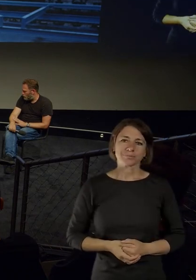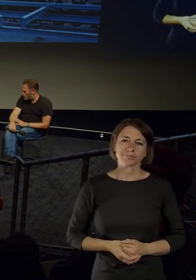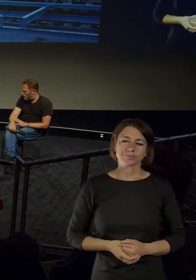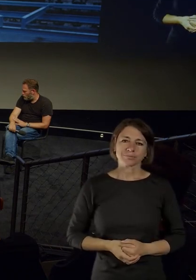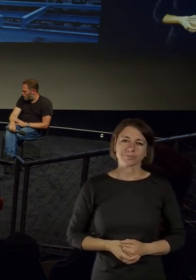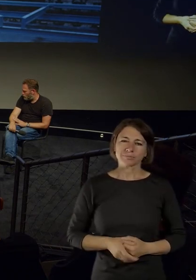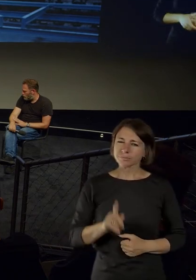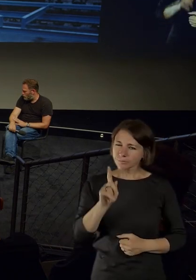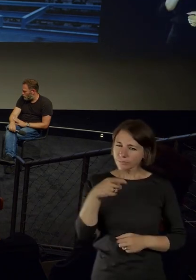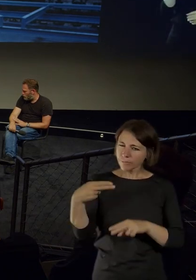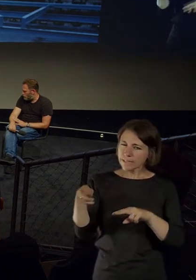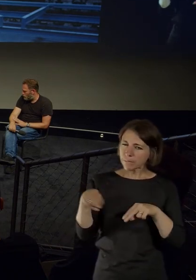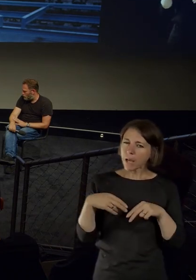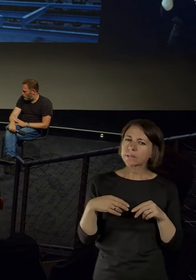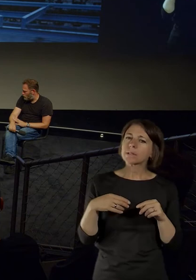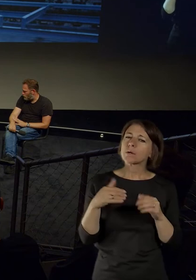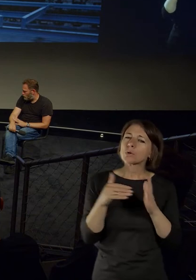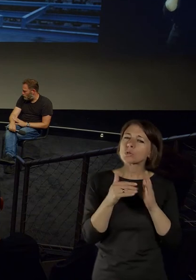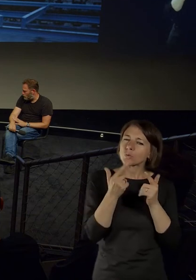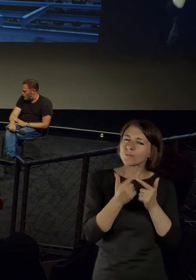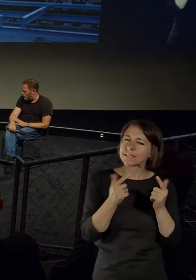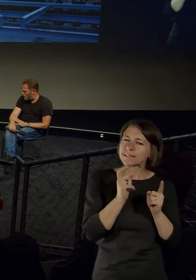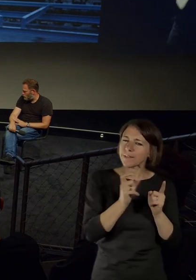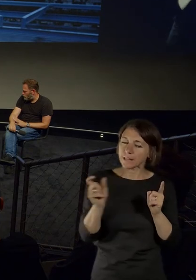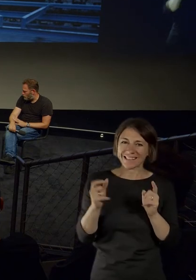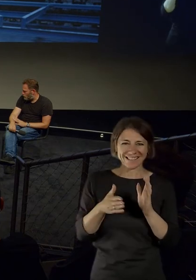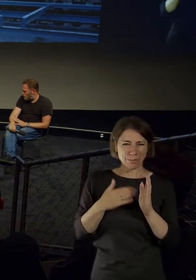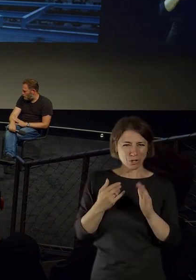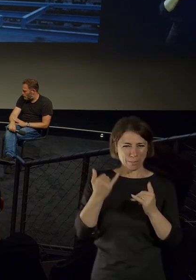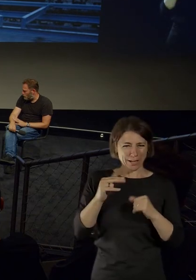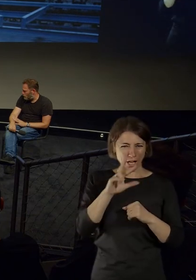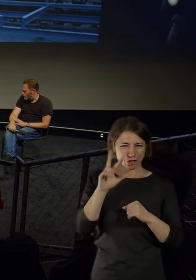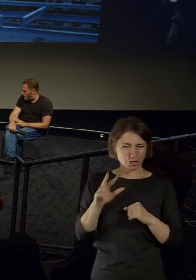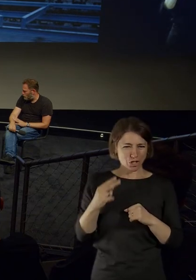Začnu tím konkrétním příkladem. Tam na nákladovém nádraží Žižkov kromě